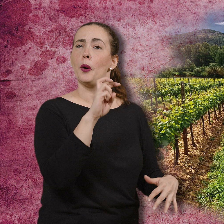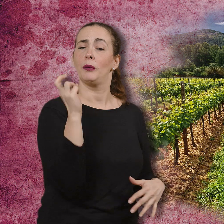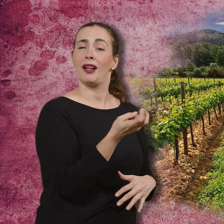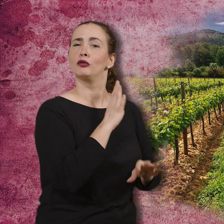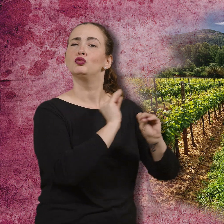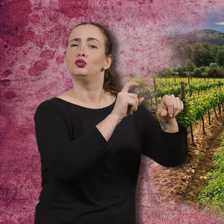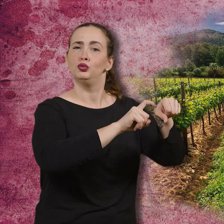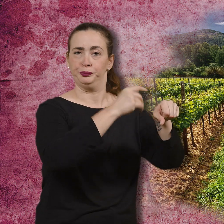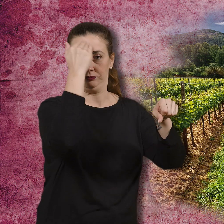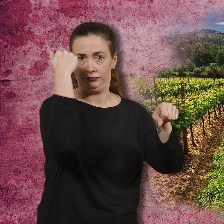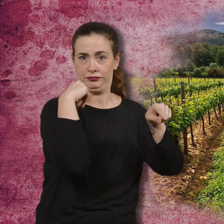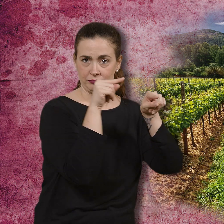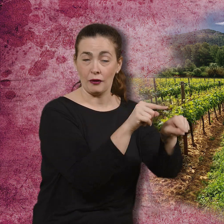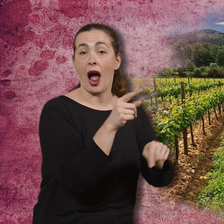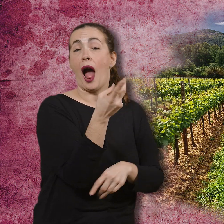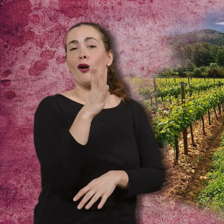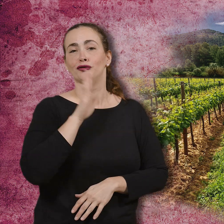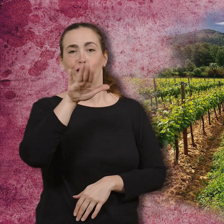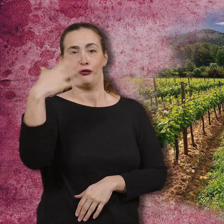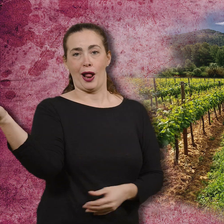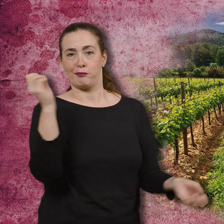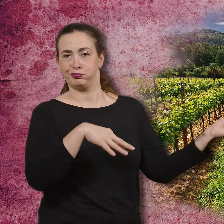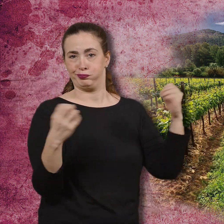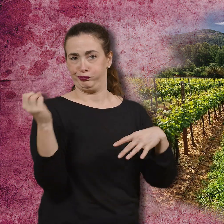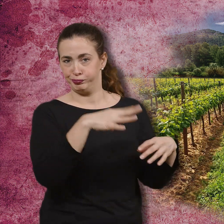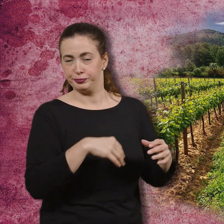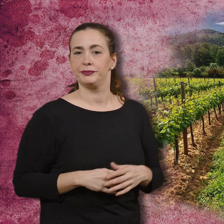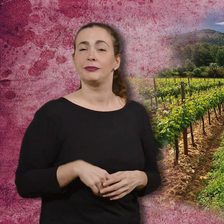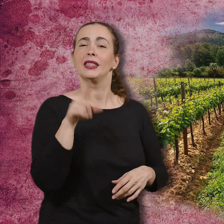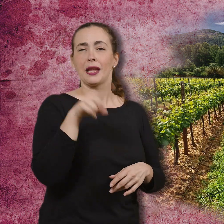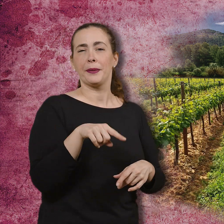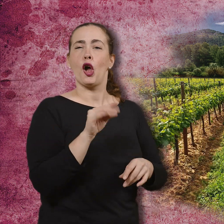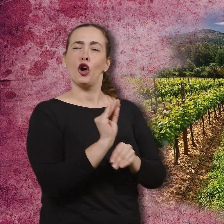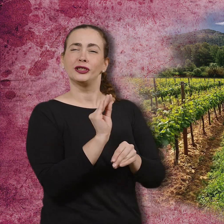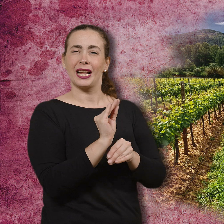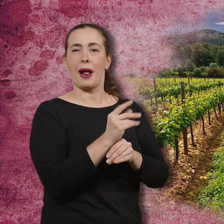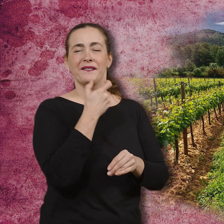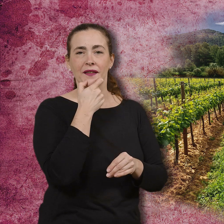alhora que lluita pel manteniment de les varietats més tradicionals.